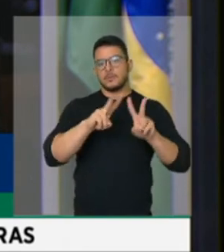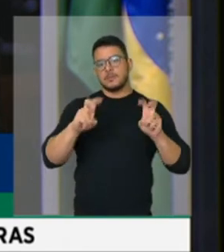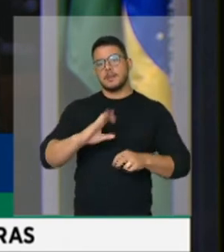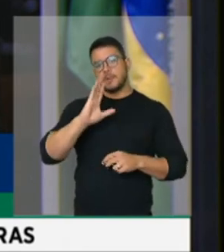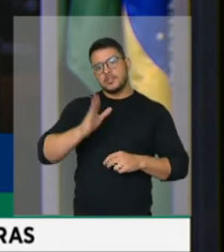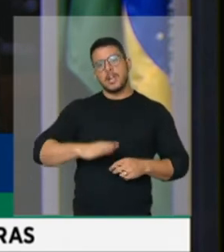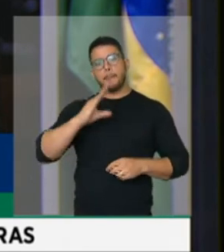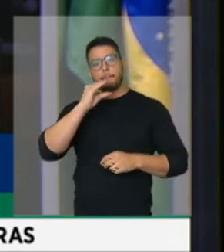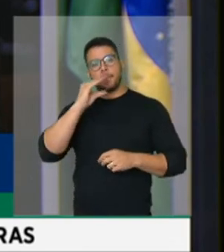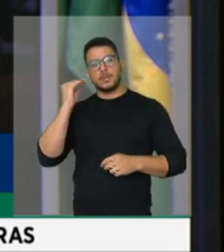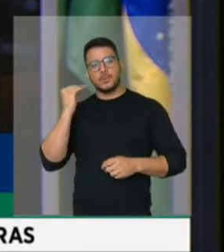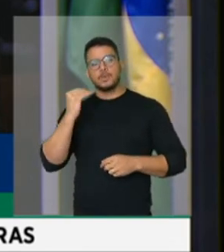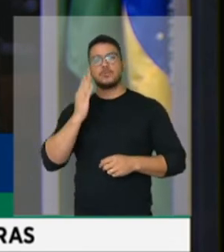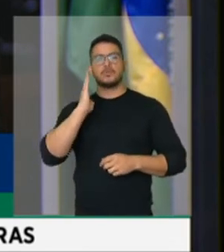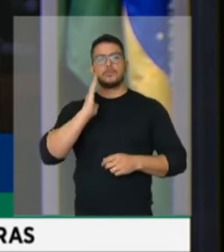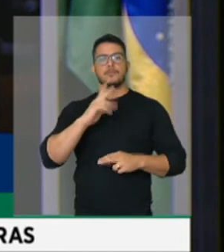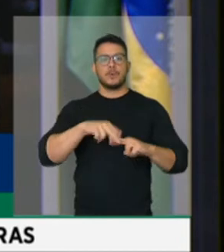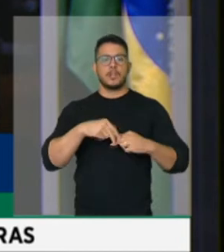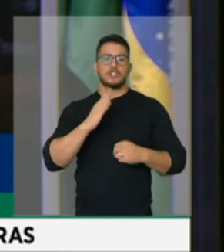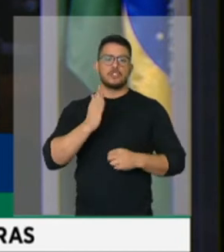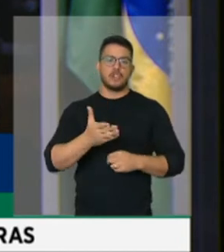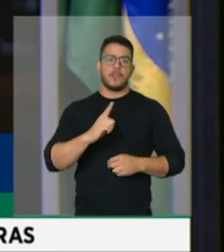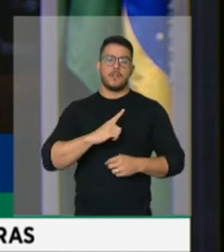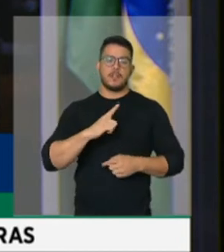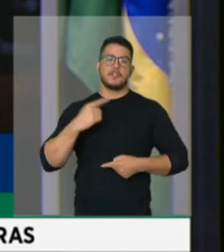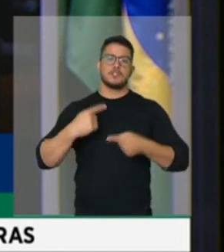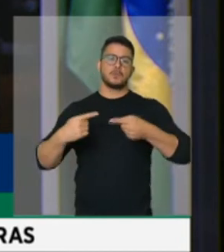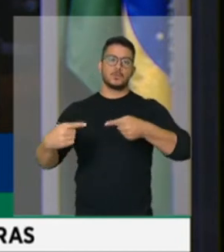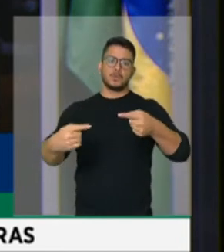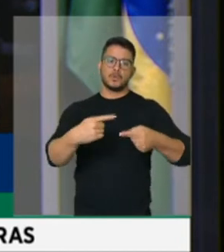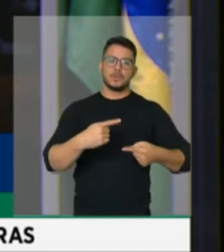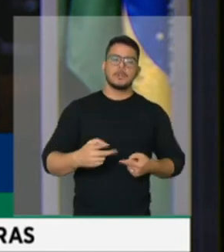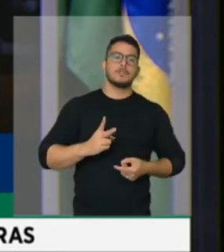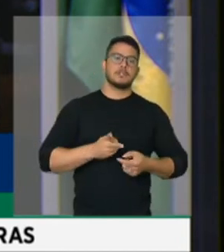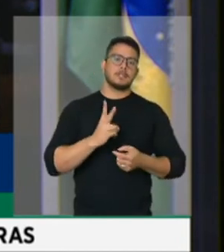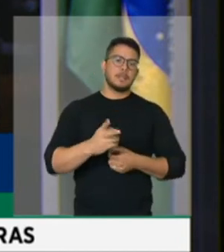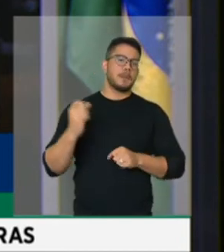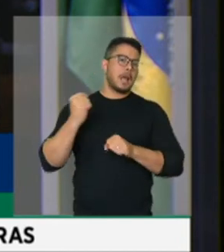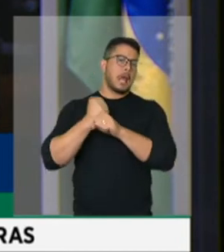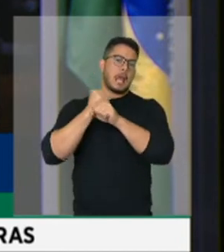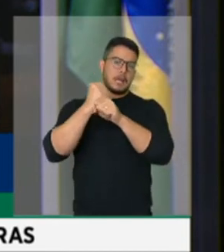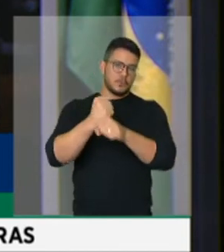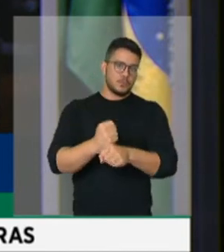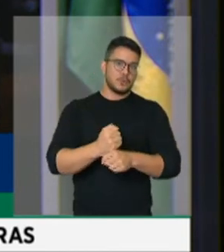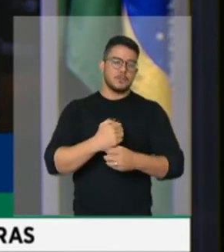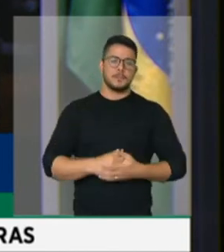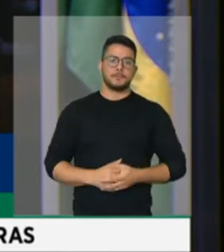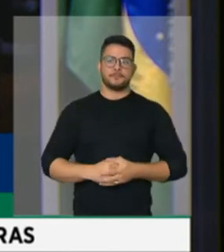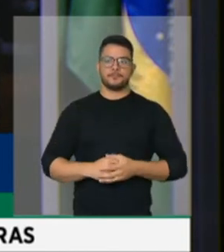DA MEDIDA PROVISÓRIA COM SEU PRAZO LIMITADO A 120 DIAS REPRESENTE CONSTRANGIMENTO FUNÇÃO LEGIFERANTE-- [INTERRUPÇÃO